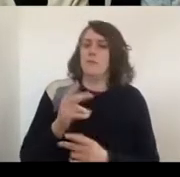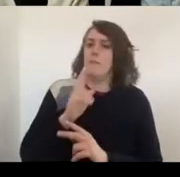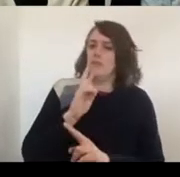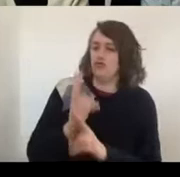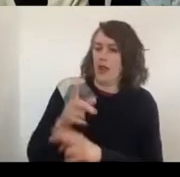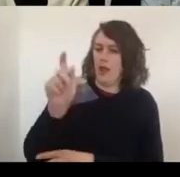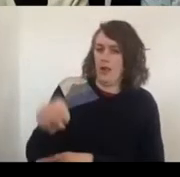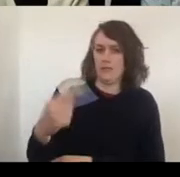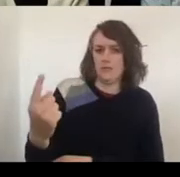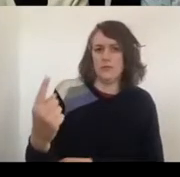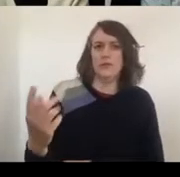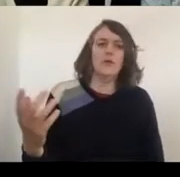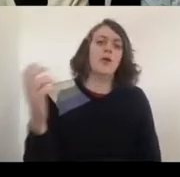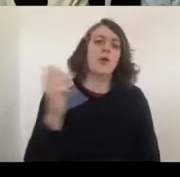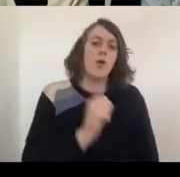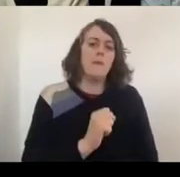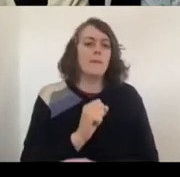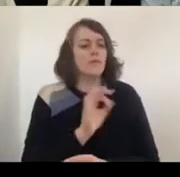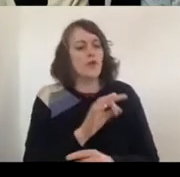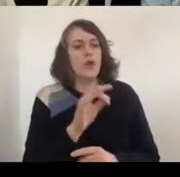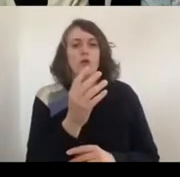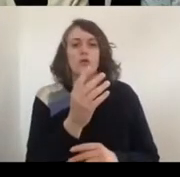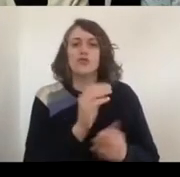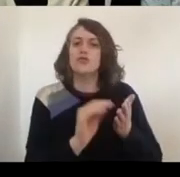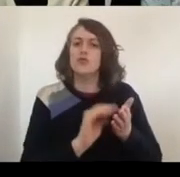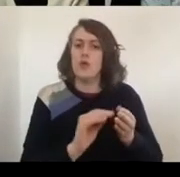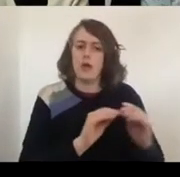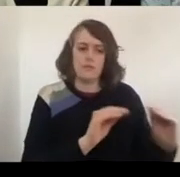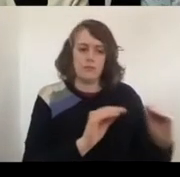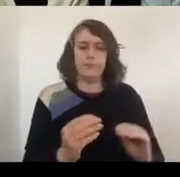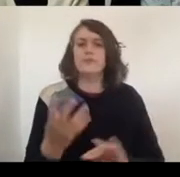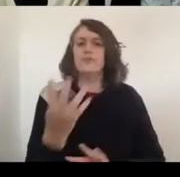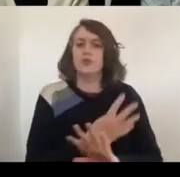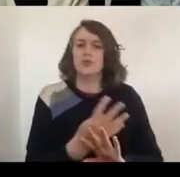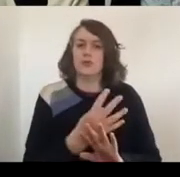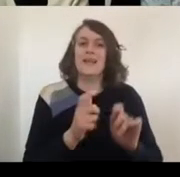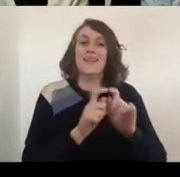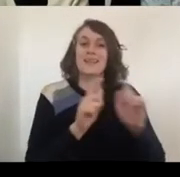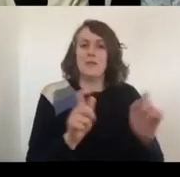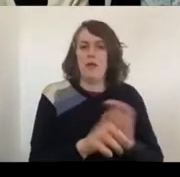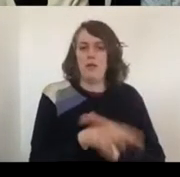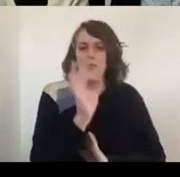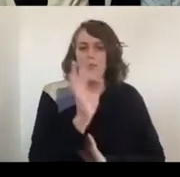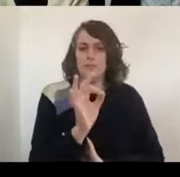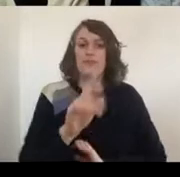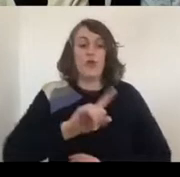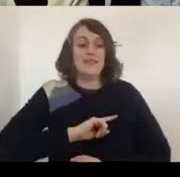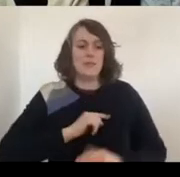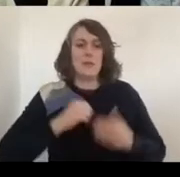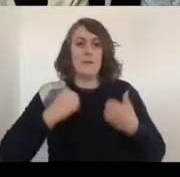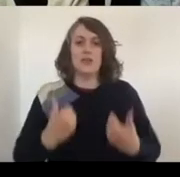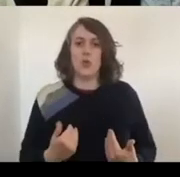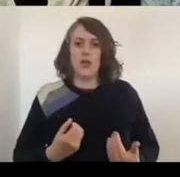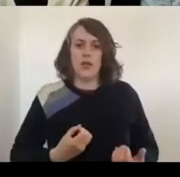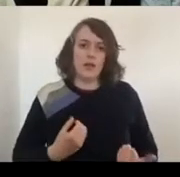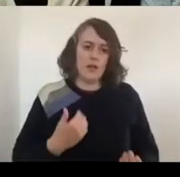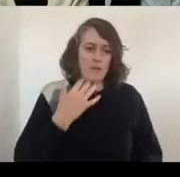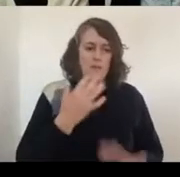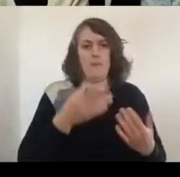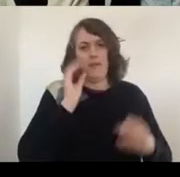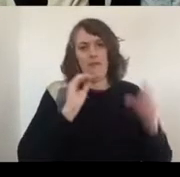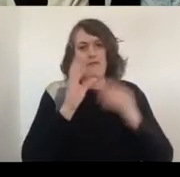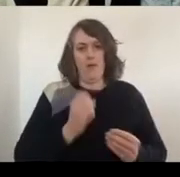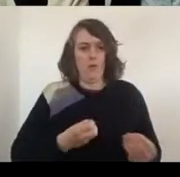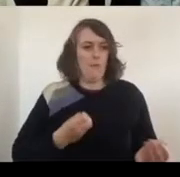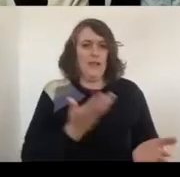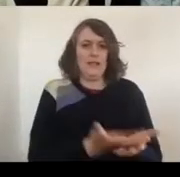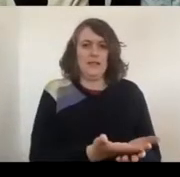Themenfelder genannt sind, aus der persönlichen Ebene sprechen. Also Mittelpunkt der Arbeit steht